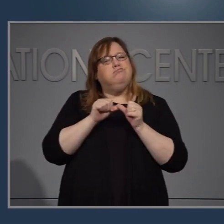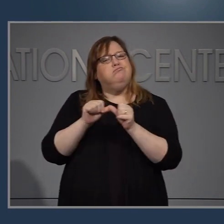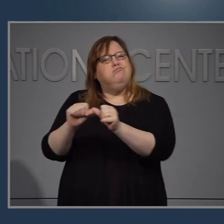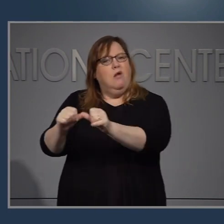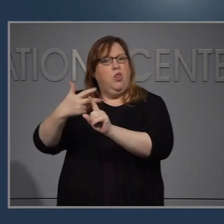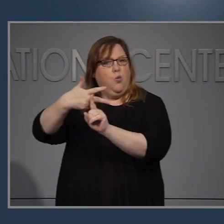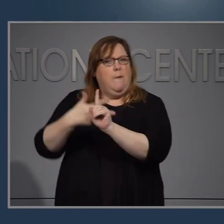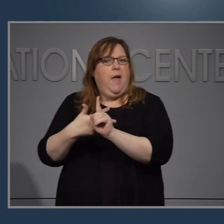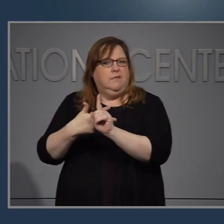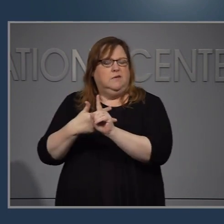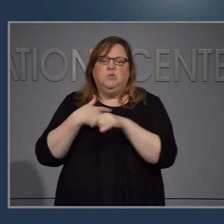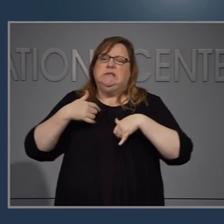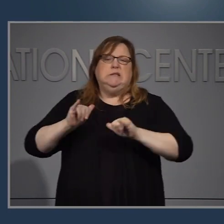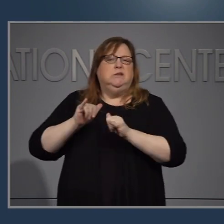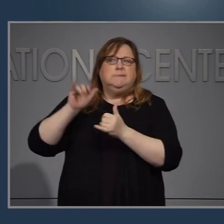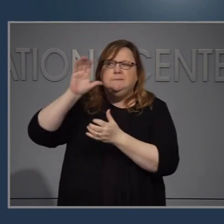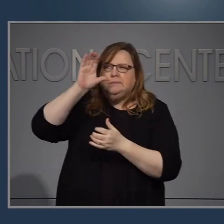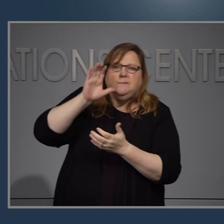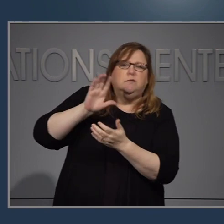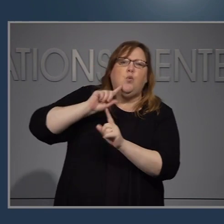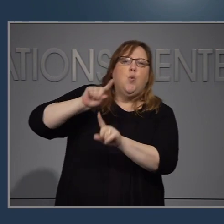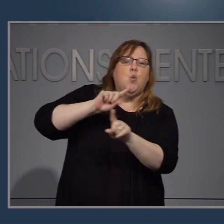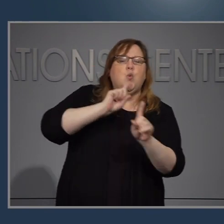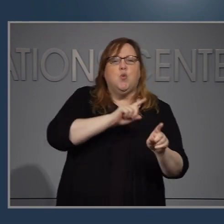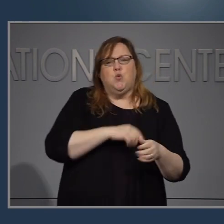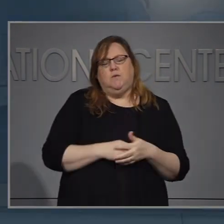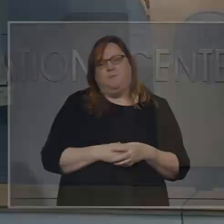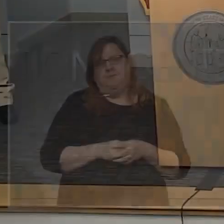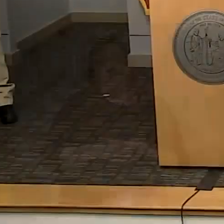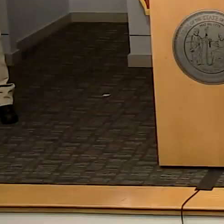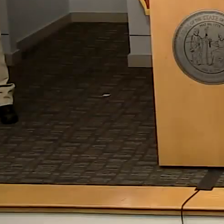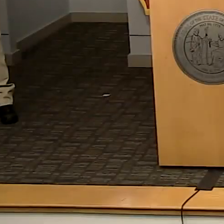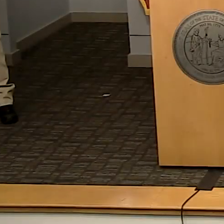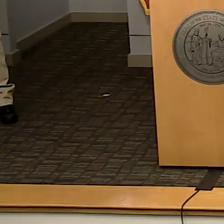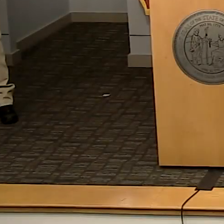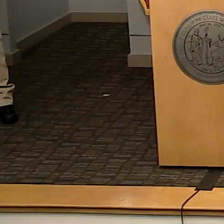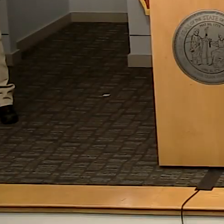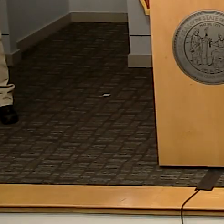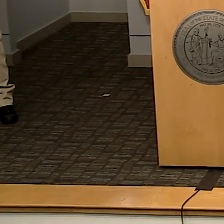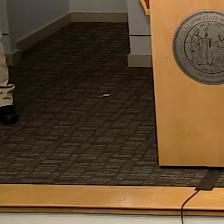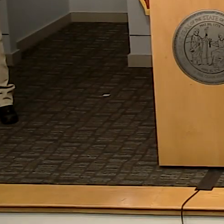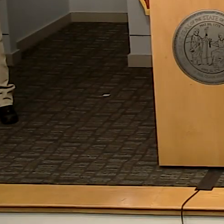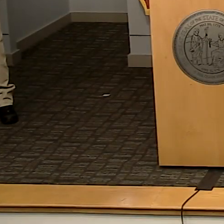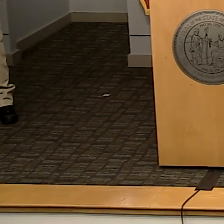Desafortunadamente no tendremos un día de descanso del covid, zenaren pudimos celebrar,